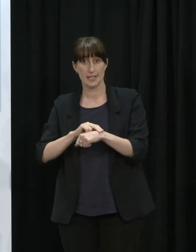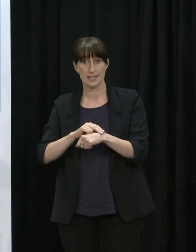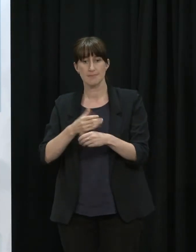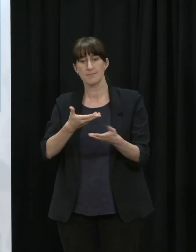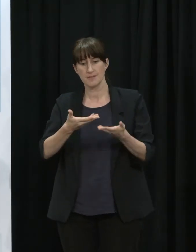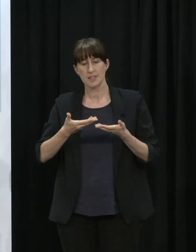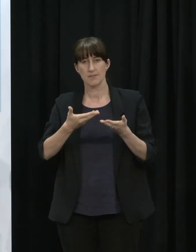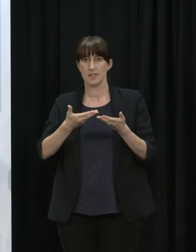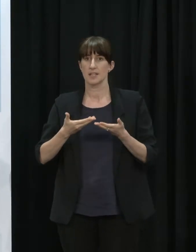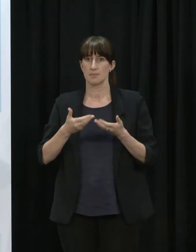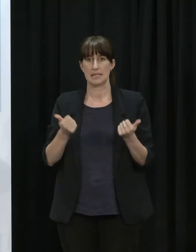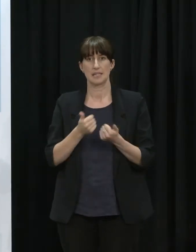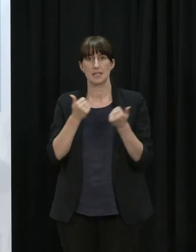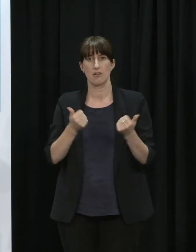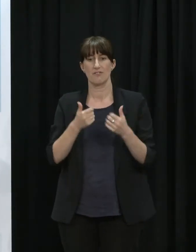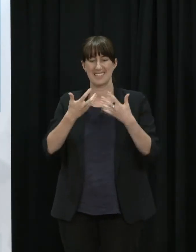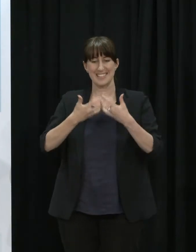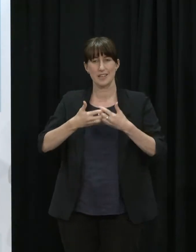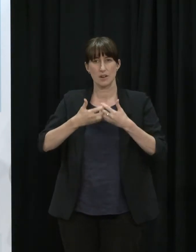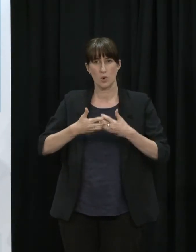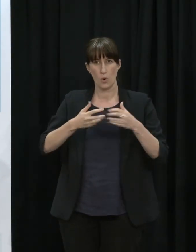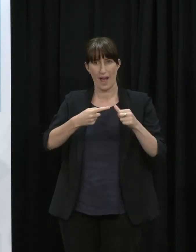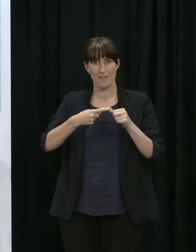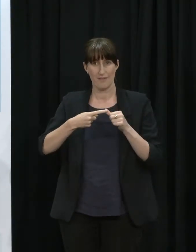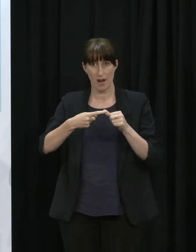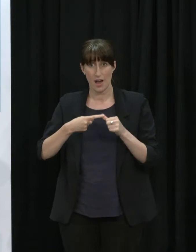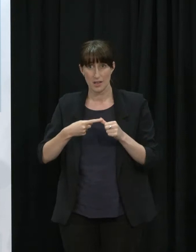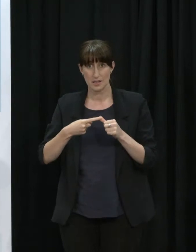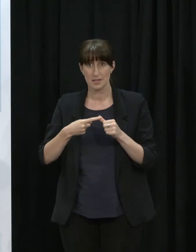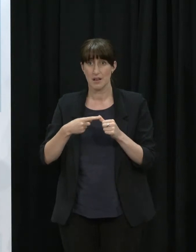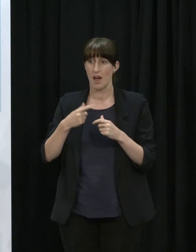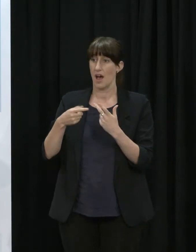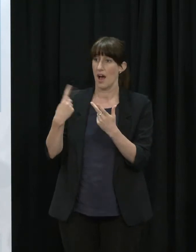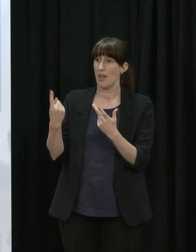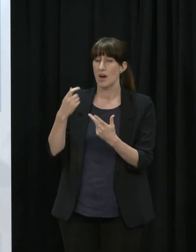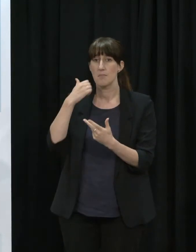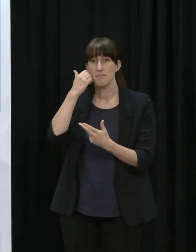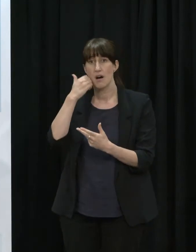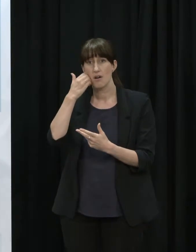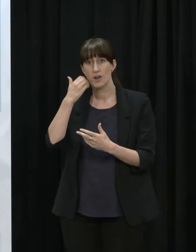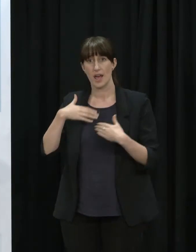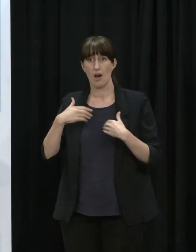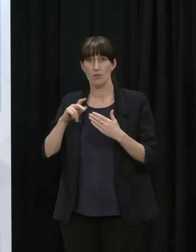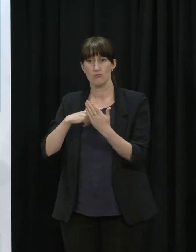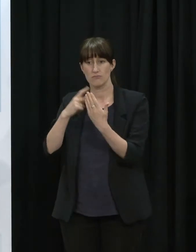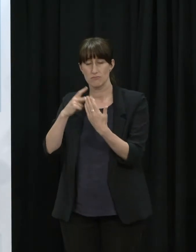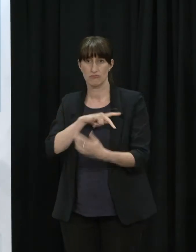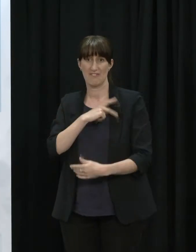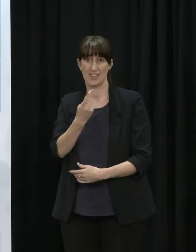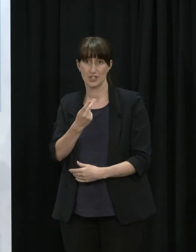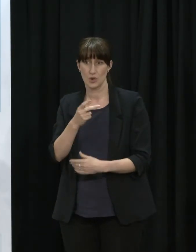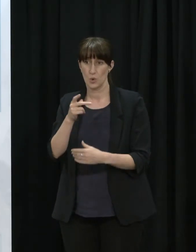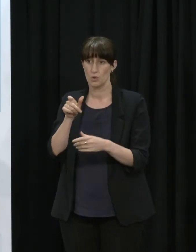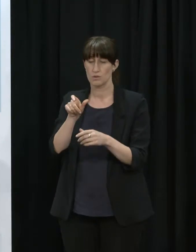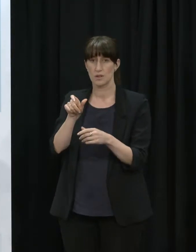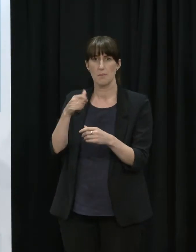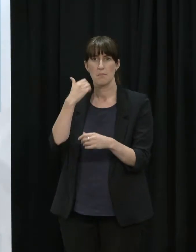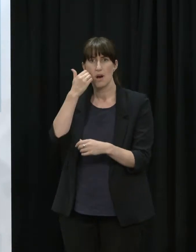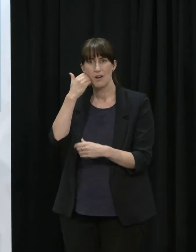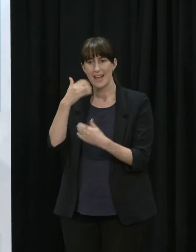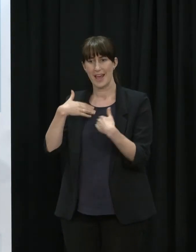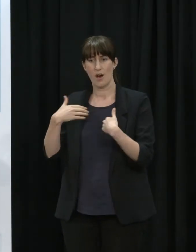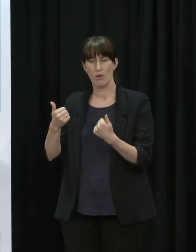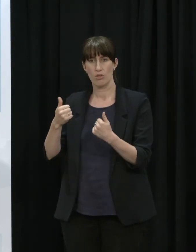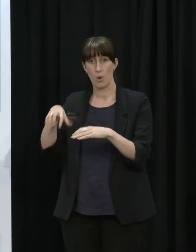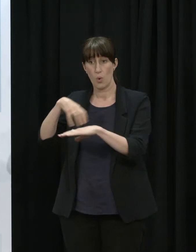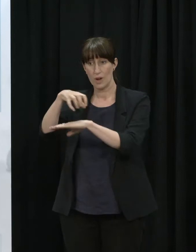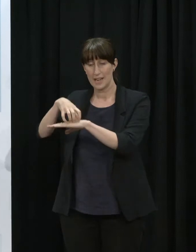whakamarumaru whanui o to tatou